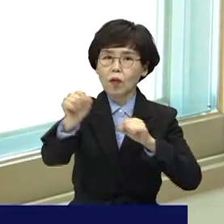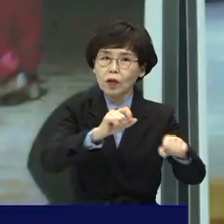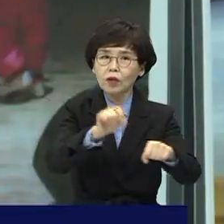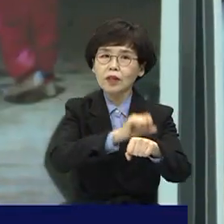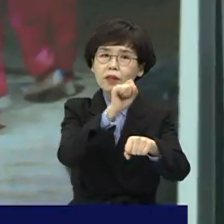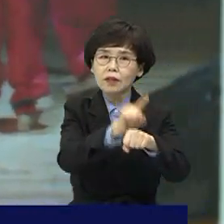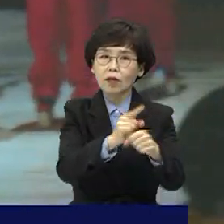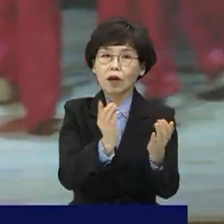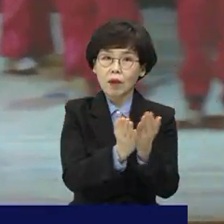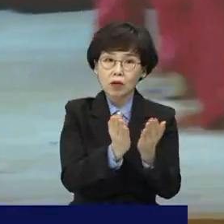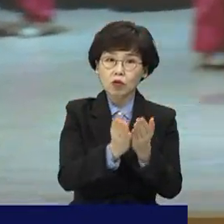학생들을 끌어오는 원동력이 됐습니다.